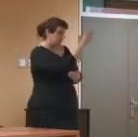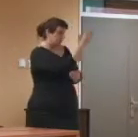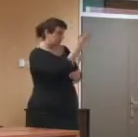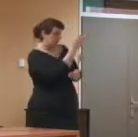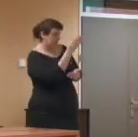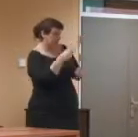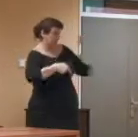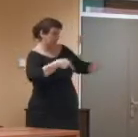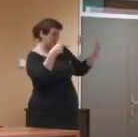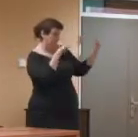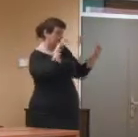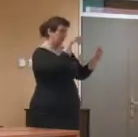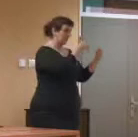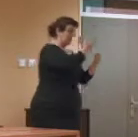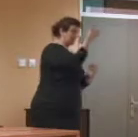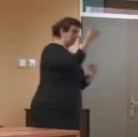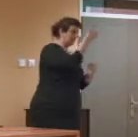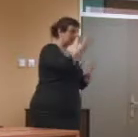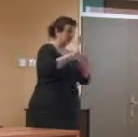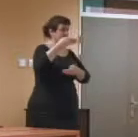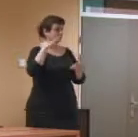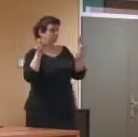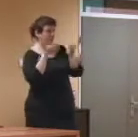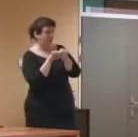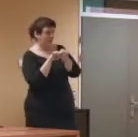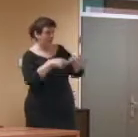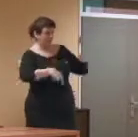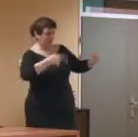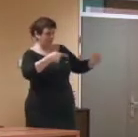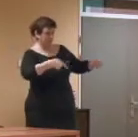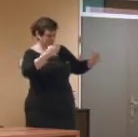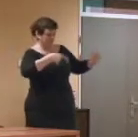a ver quién publicaba antes esa cinta, qué políticos salían grabados,